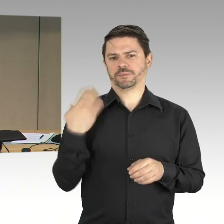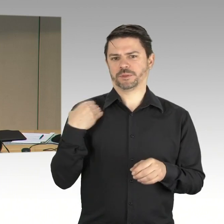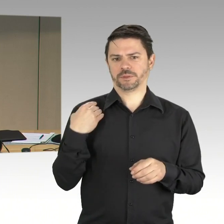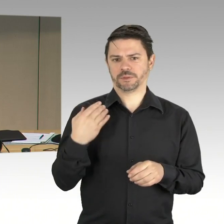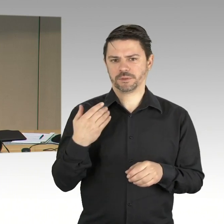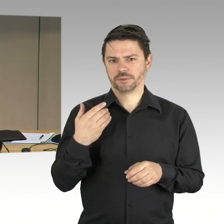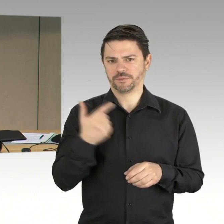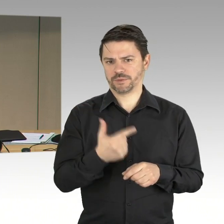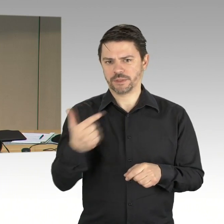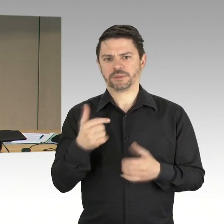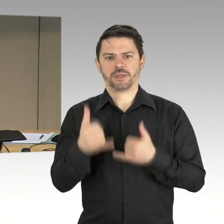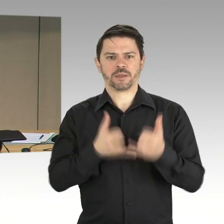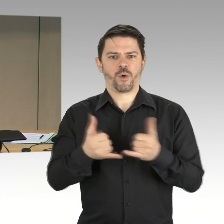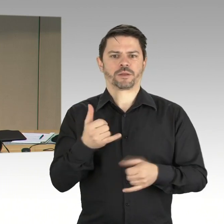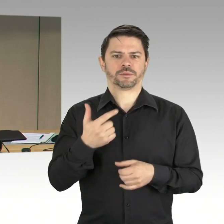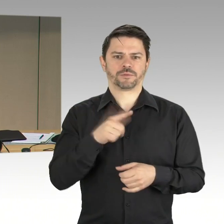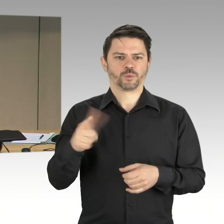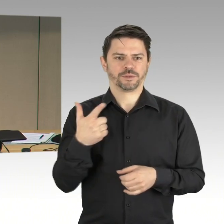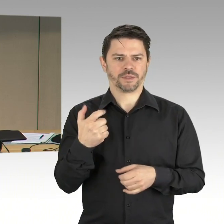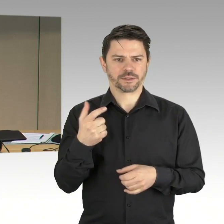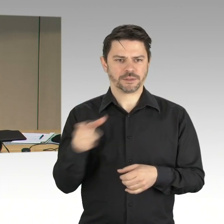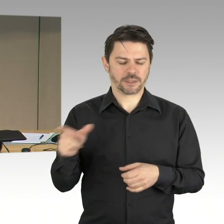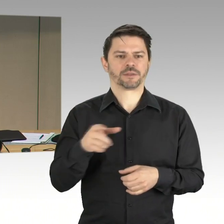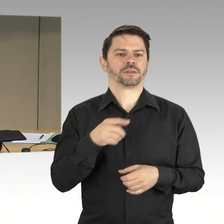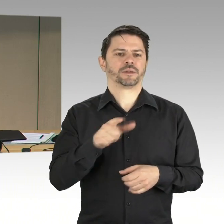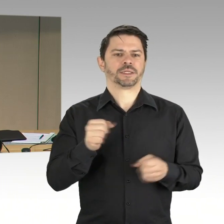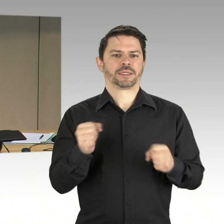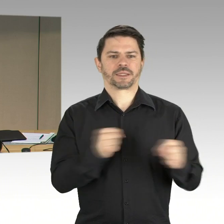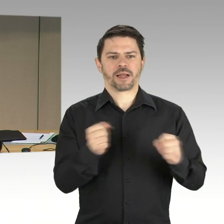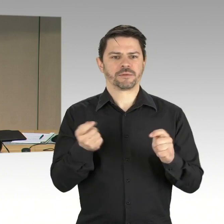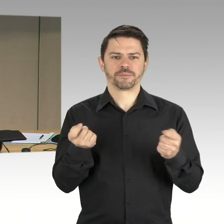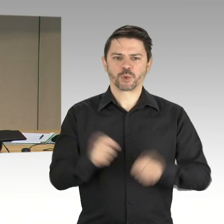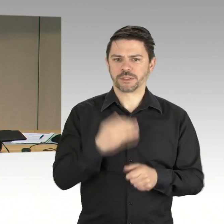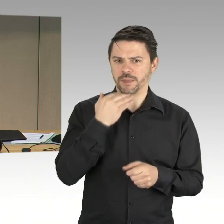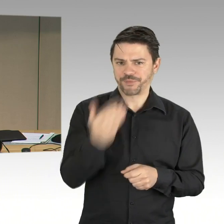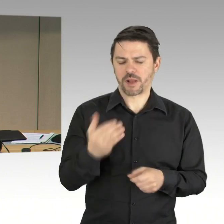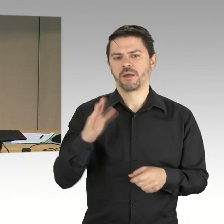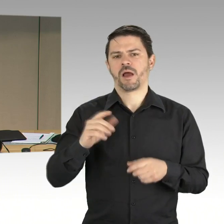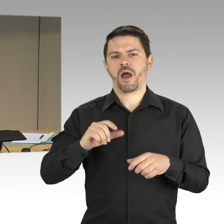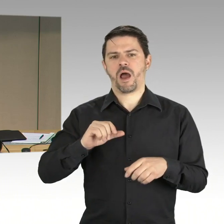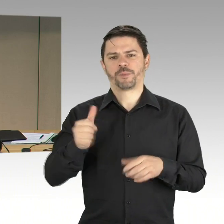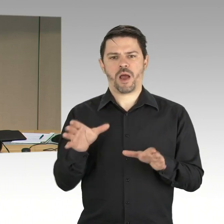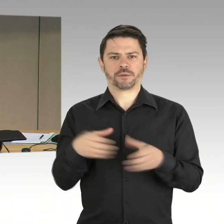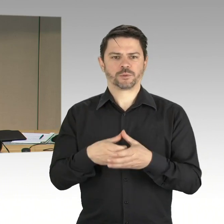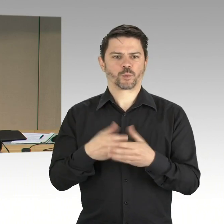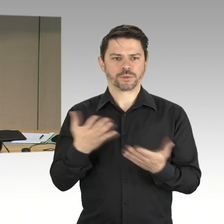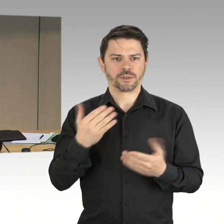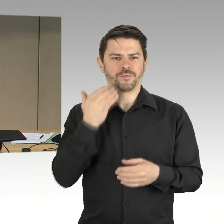haben damit ihre Erledigung gefunden. Sodann verweise ich auf die Ihnen vorliegende Dringlichkeitsliste.